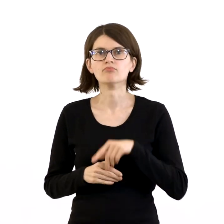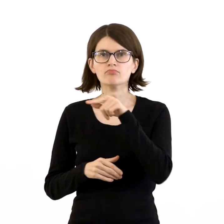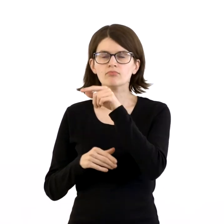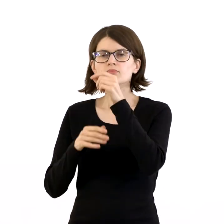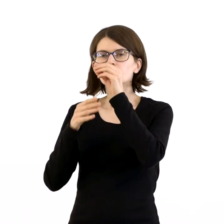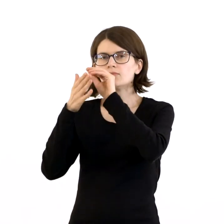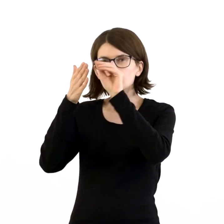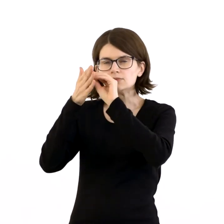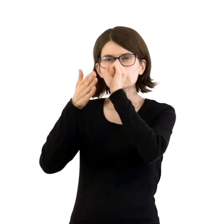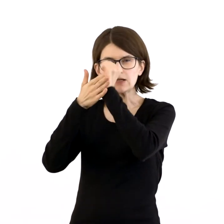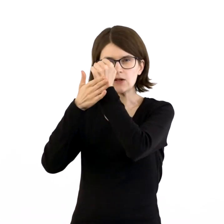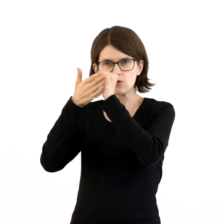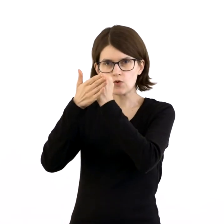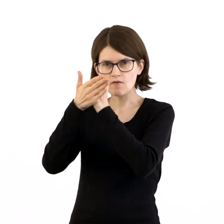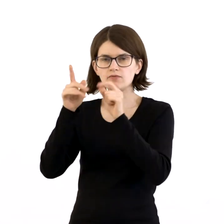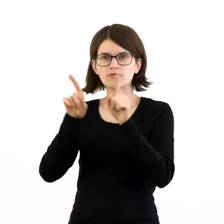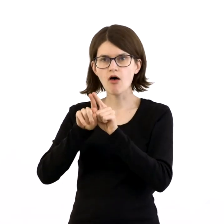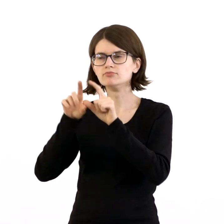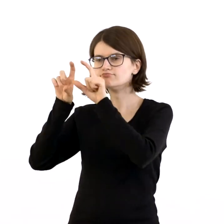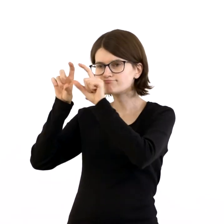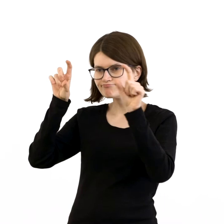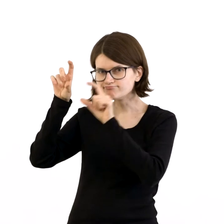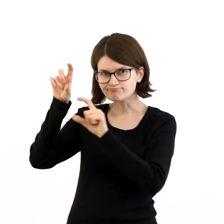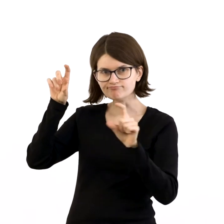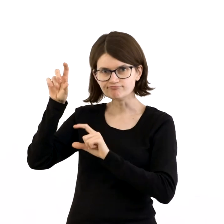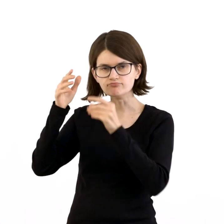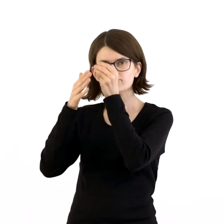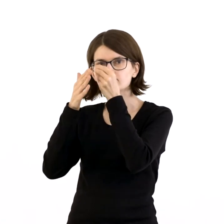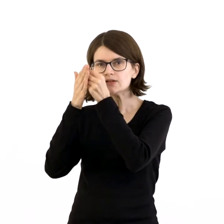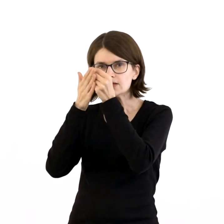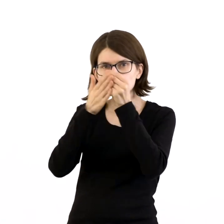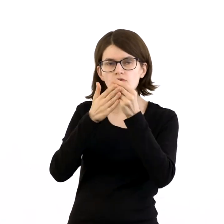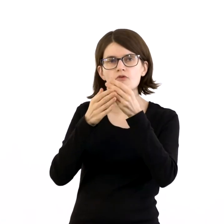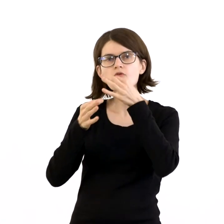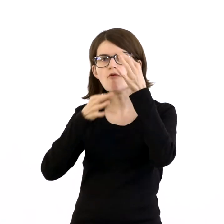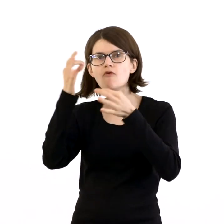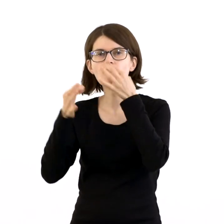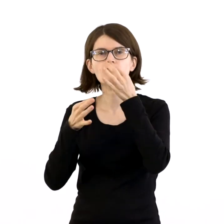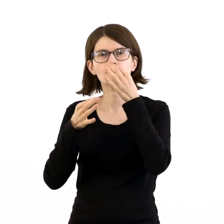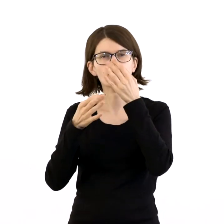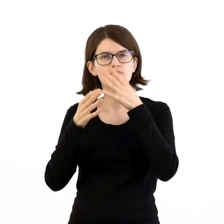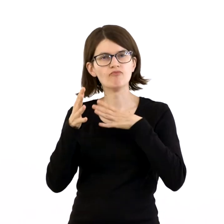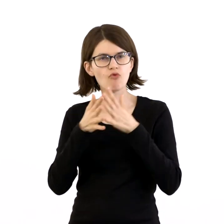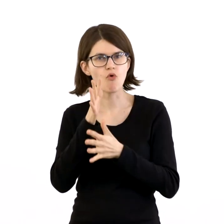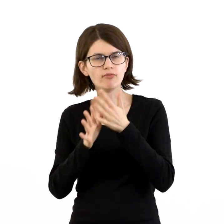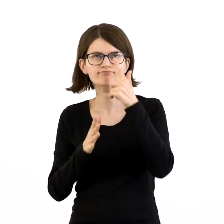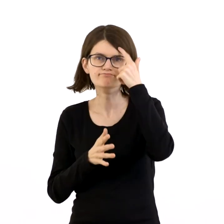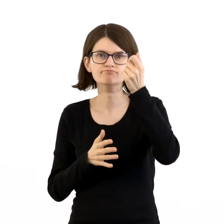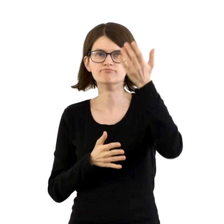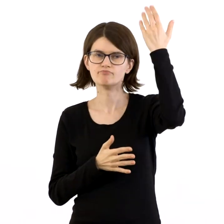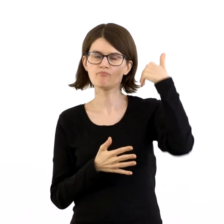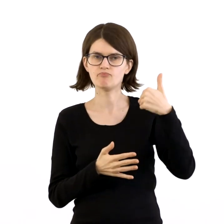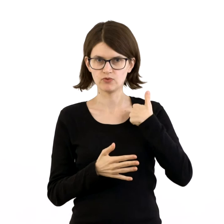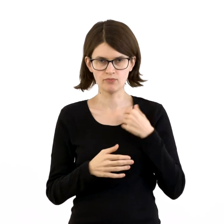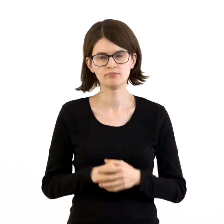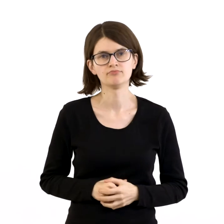na których za pomocą pisma klinowego i biegnących pasowo scen wojennych upamiętniano dane wydarzenie.